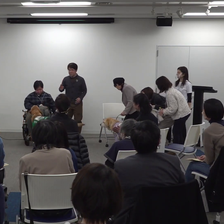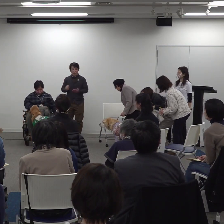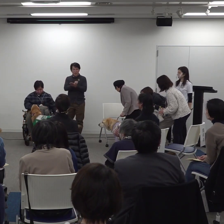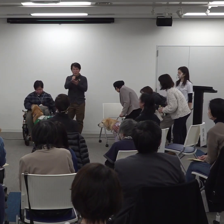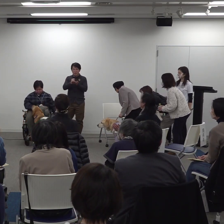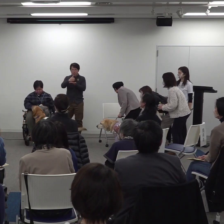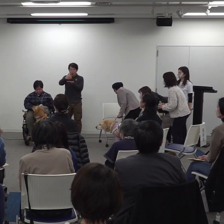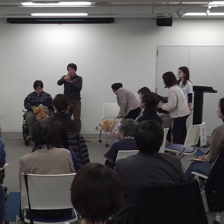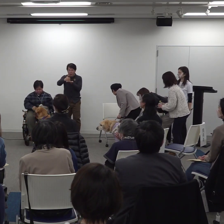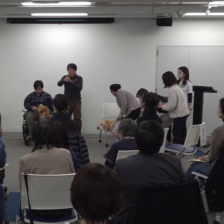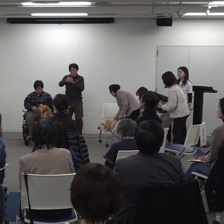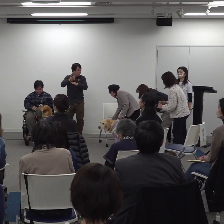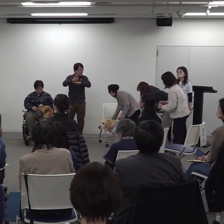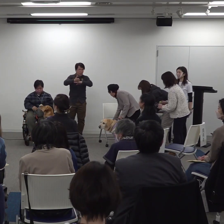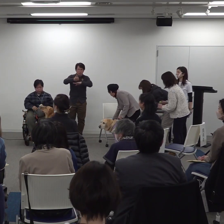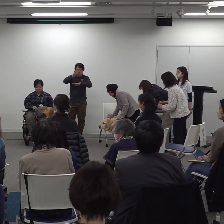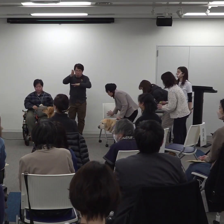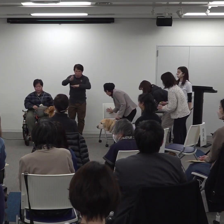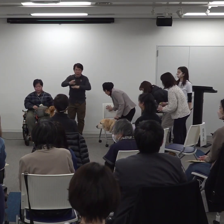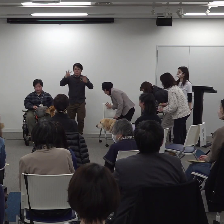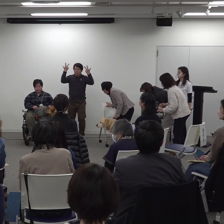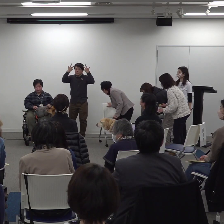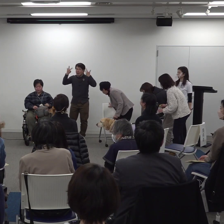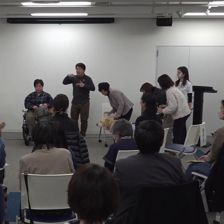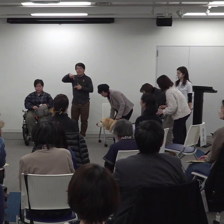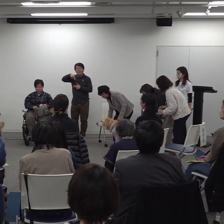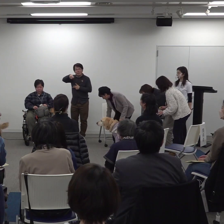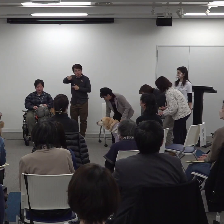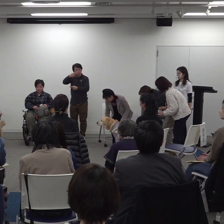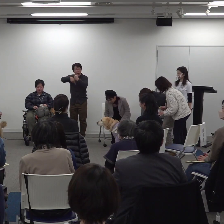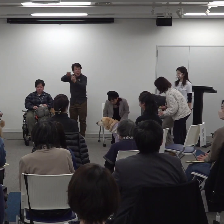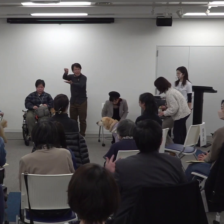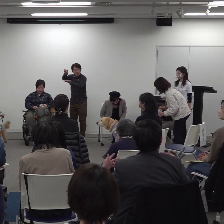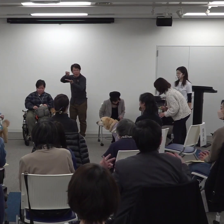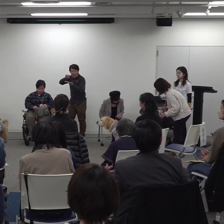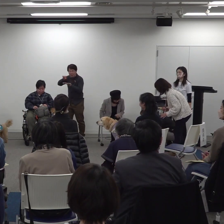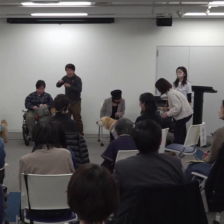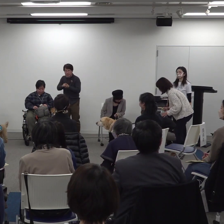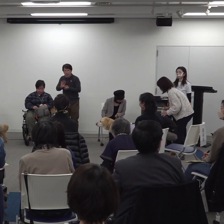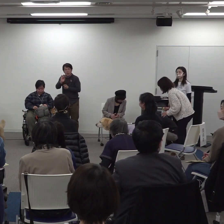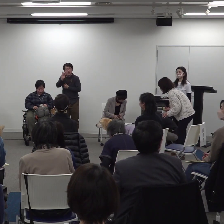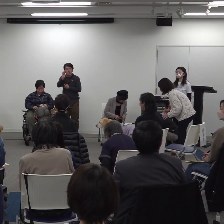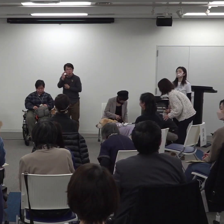質問者）あのスタバに行かれるという お話もありましたけれどもそういうふうにレストランとか